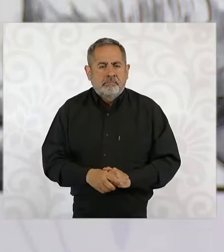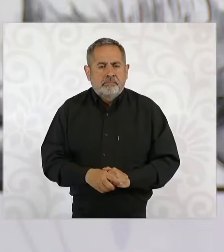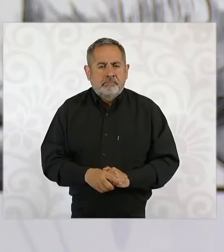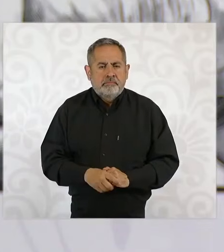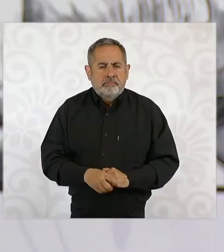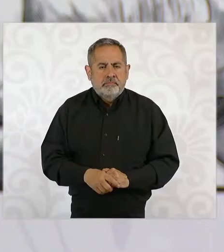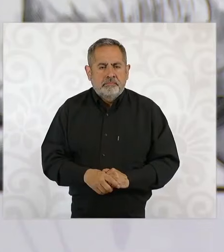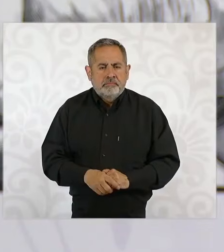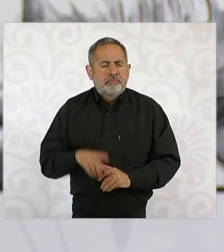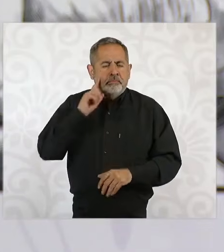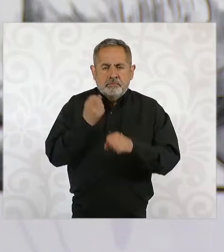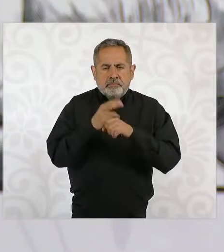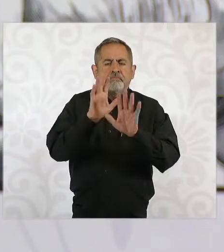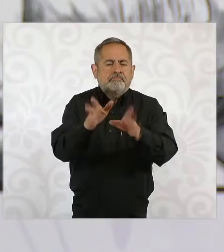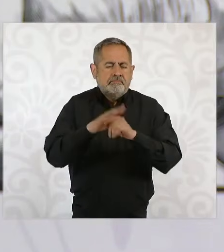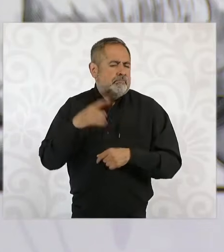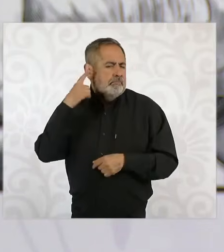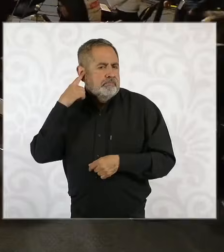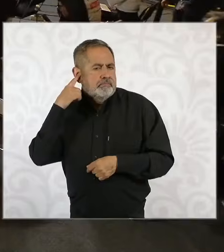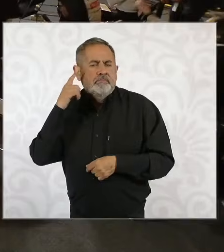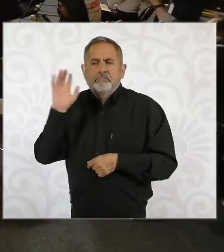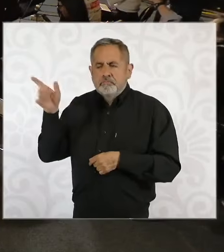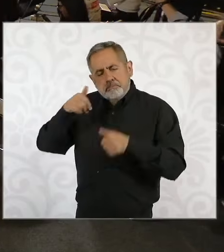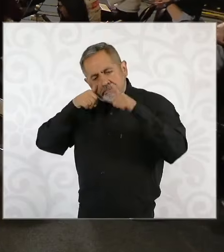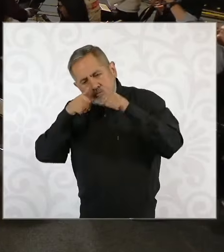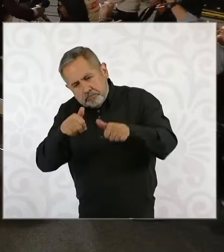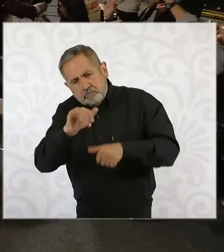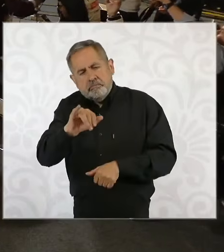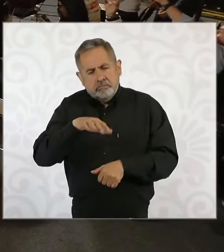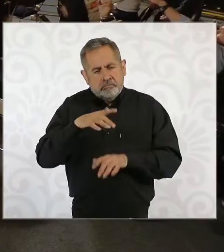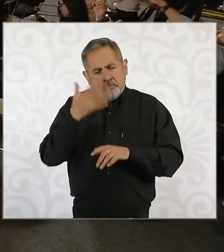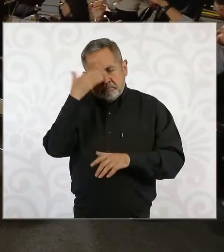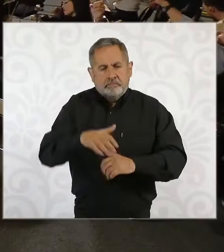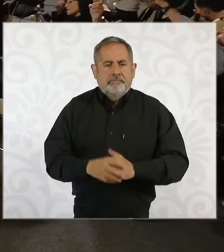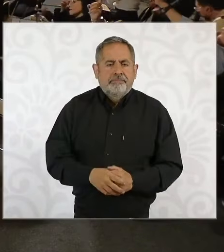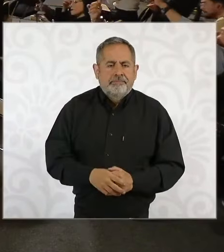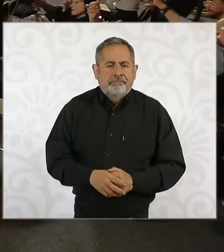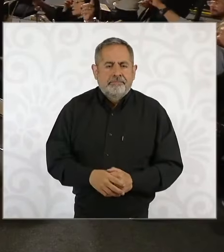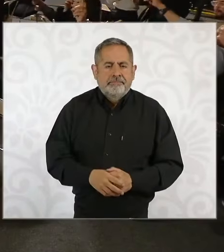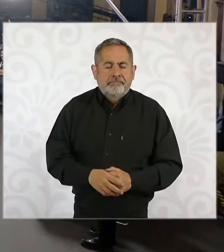pongan atención. Adelante. Vamos por la última, por favor, porque ya nos vamos. Sí, adelante.